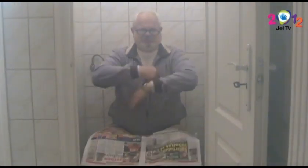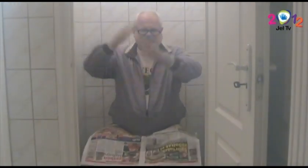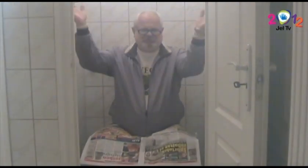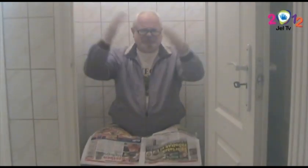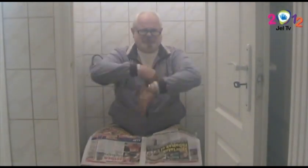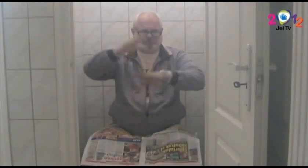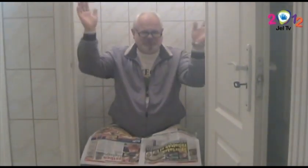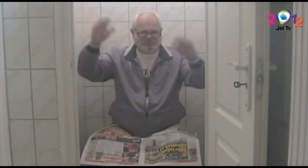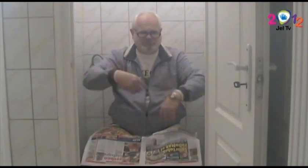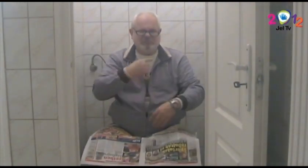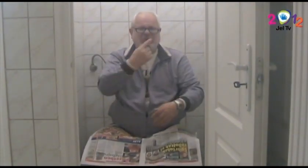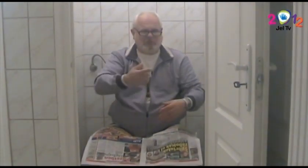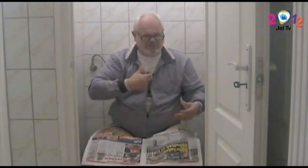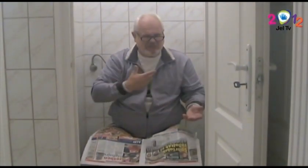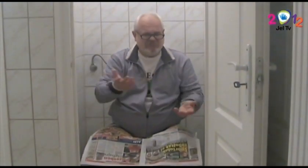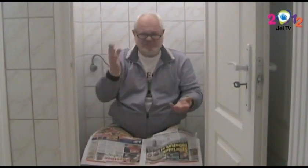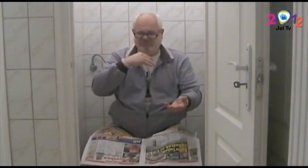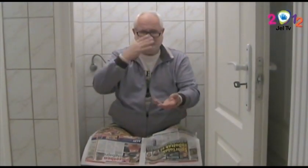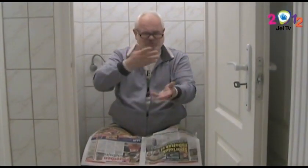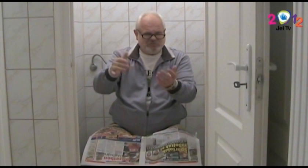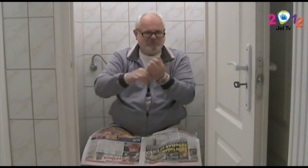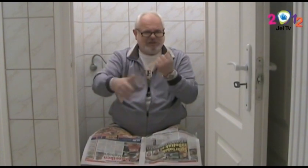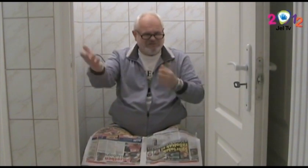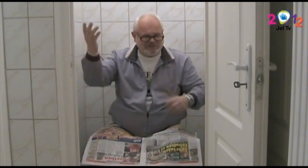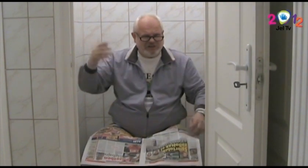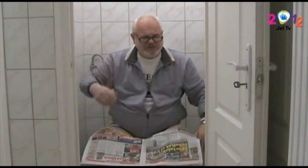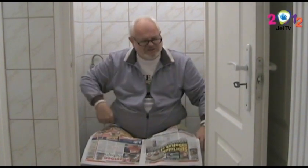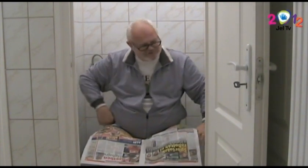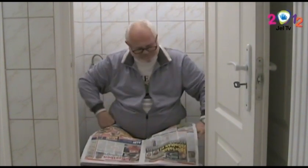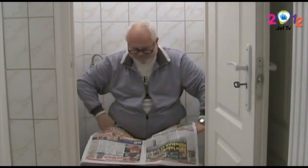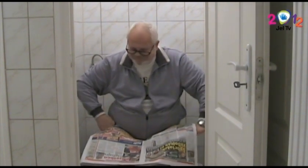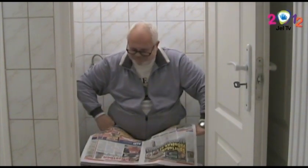Hû, büdös van! Mondtam! Beszartunk. Ejnye.